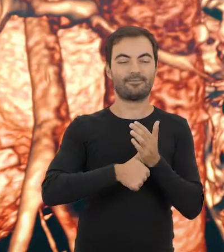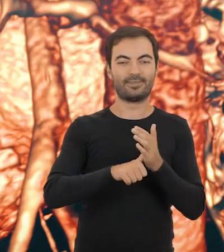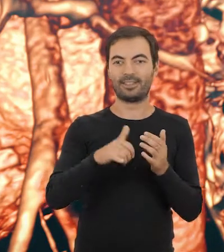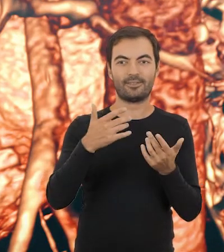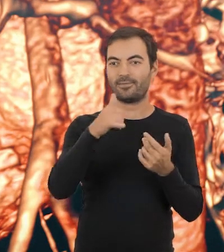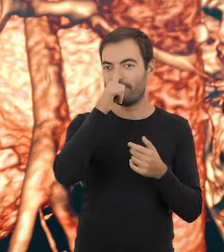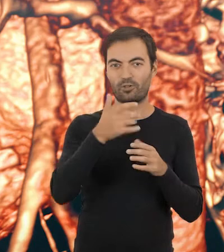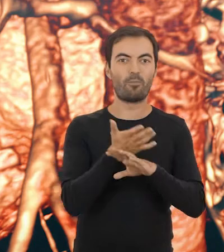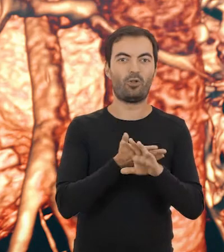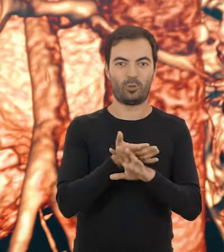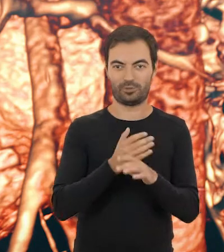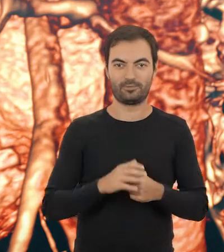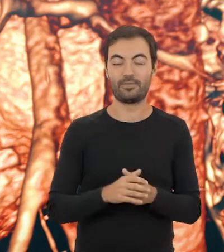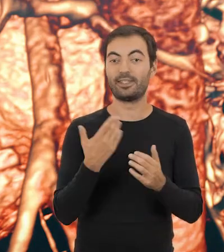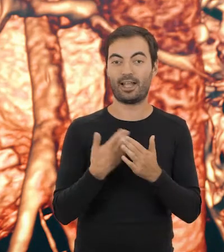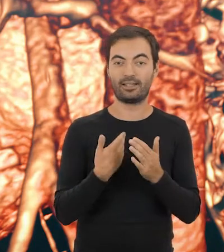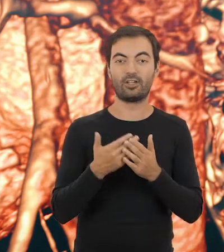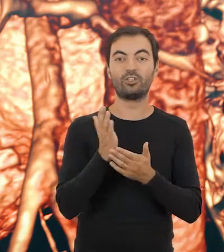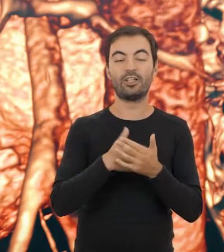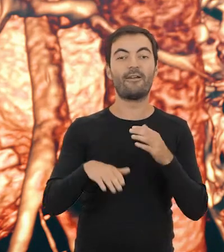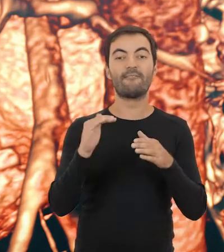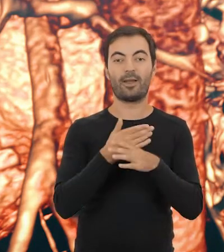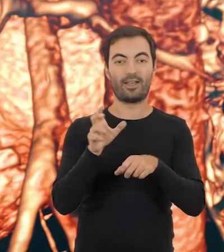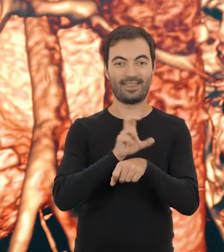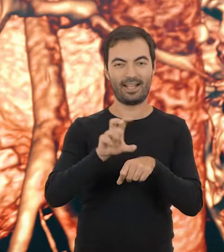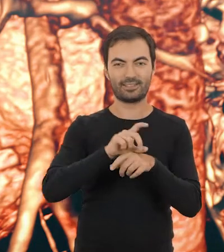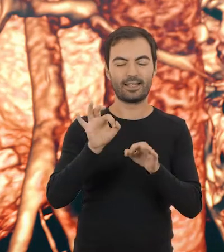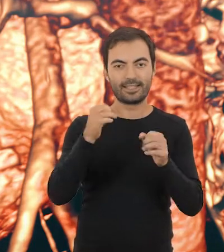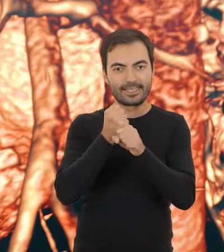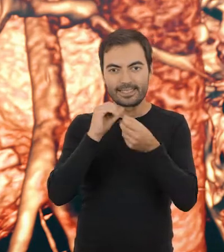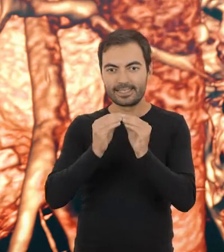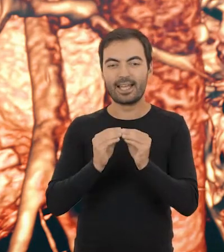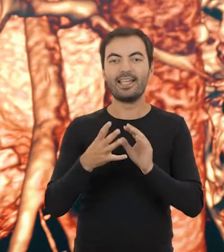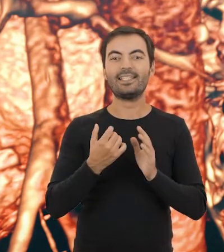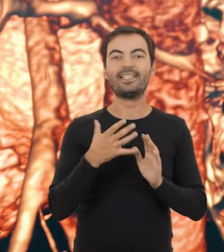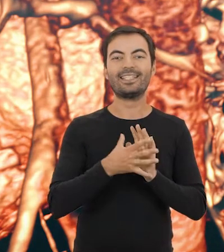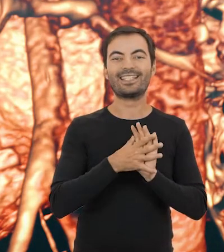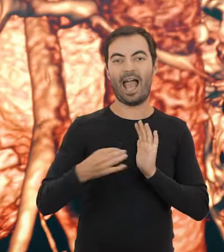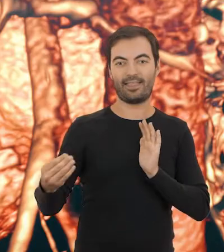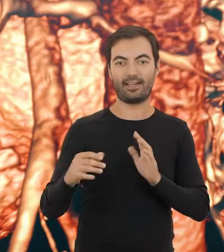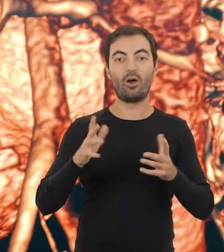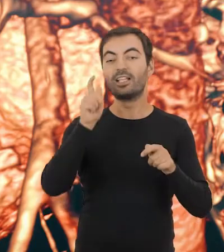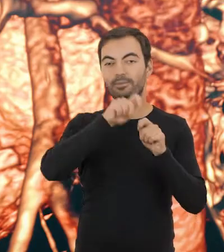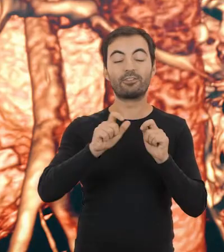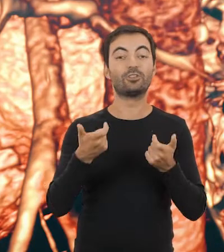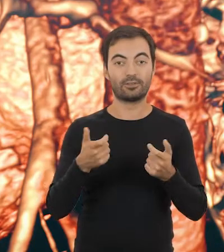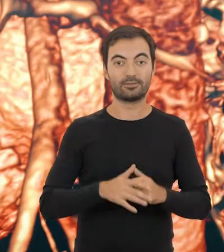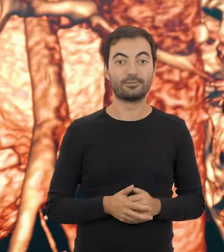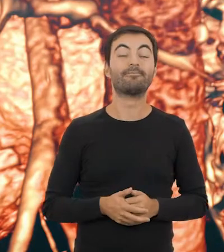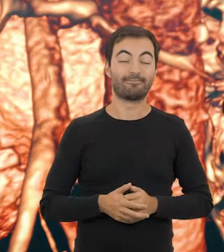Dlatego niektóre firmy technologiczne pracują nad skanerami, które byłyby w stanie sprawdzać w ten sposób naszą tożsamość.